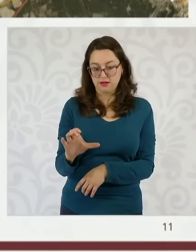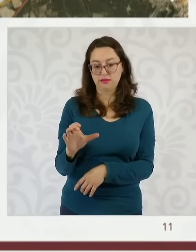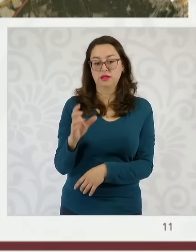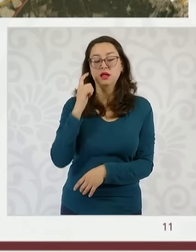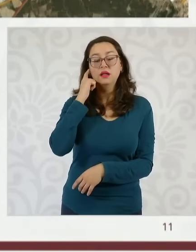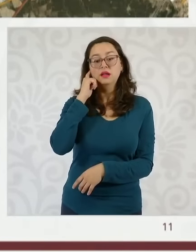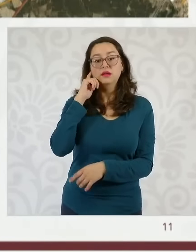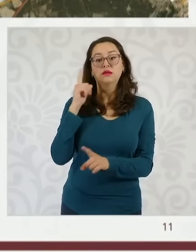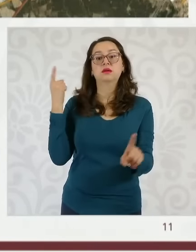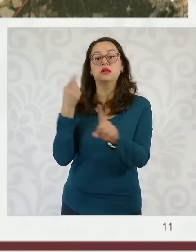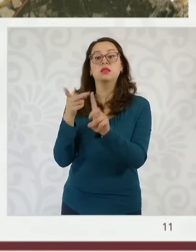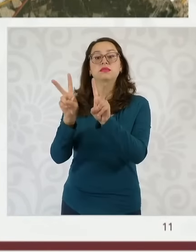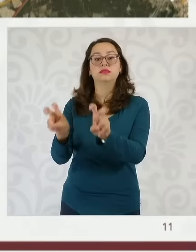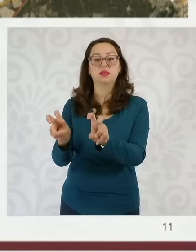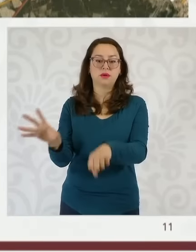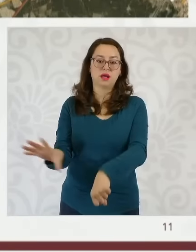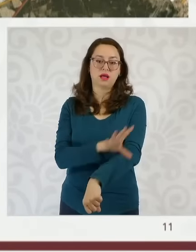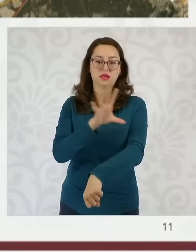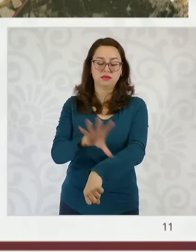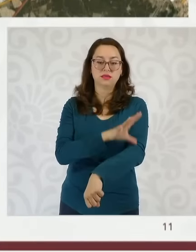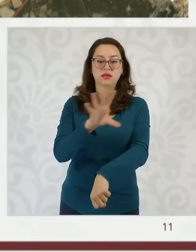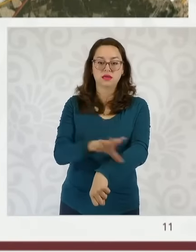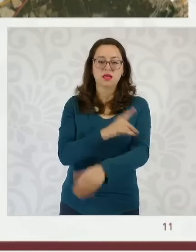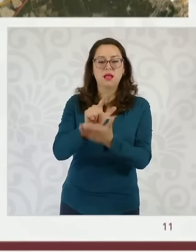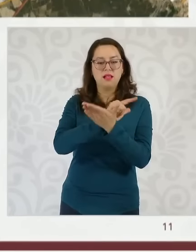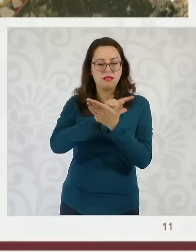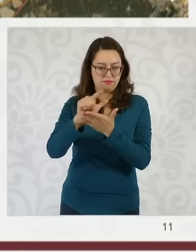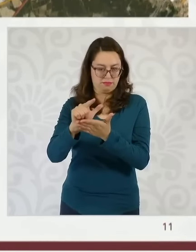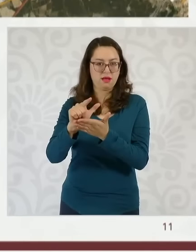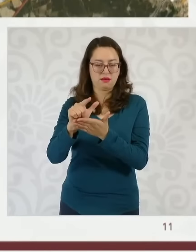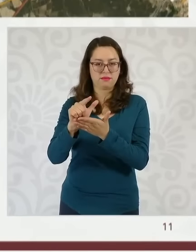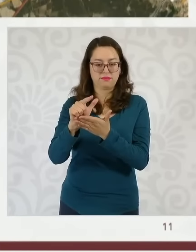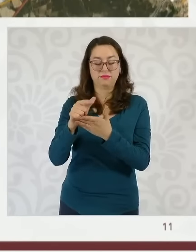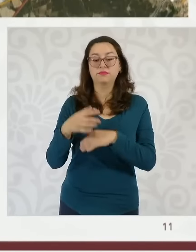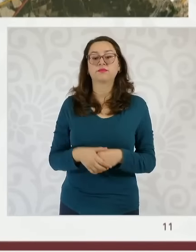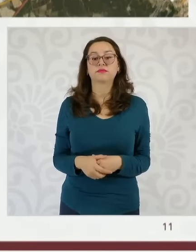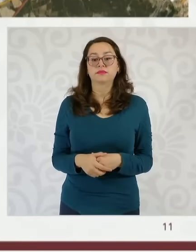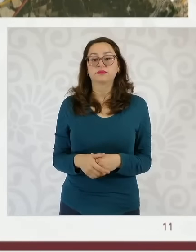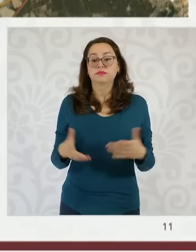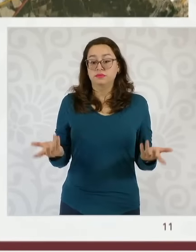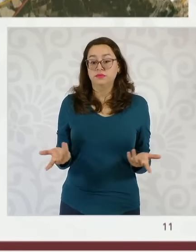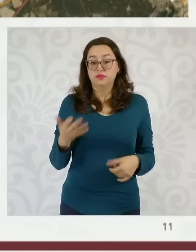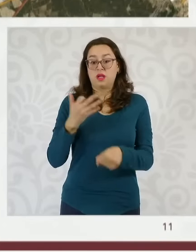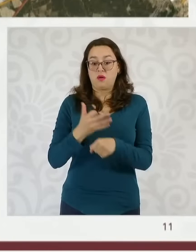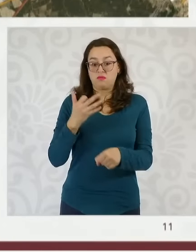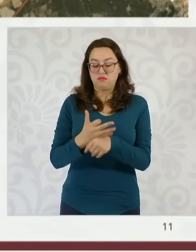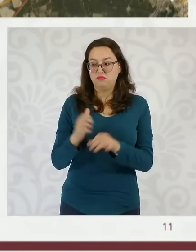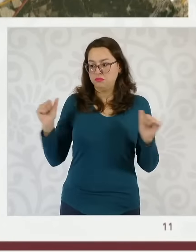una vocación de producción de energía verde se encuentra en la etapa de asambleas públicas y